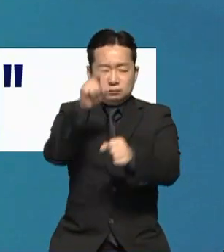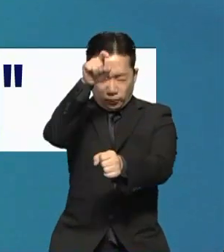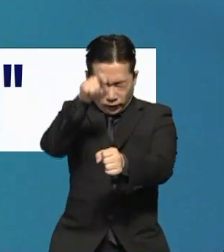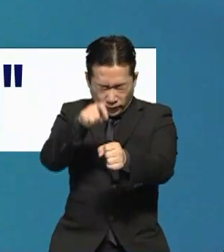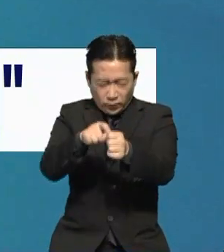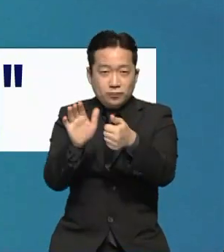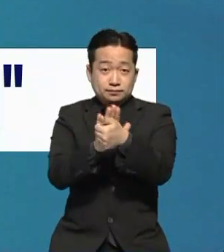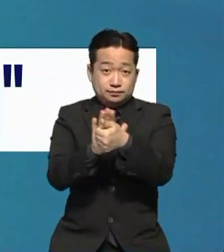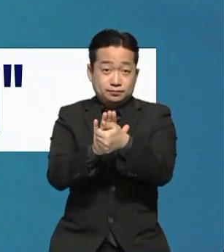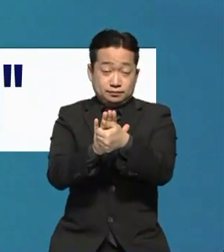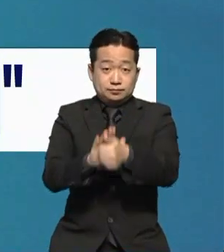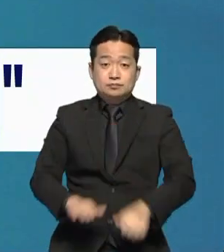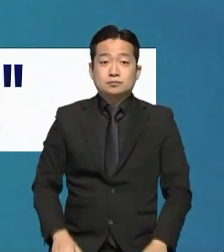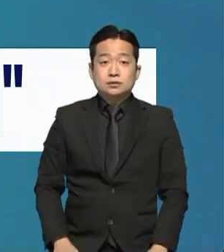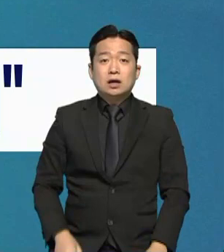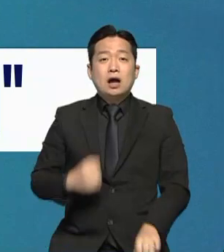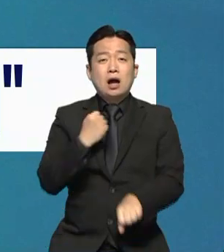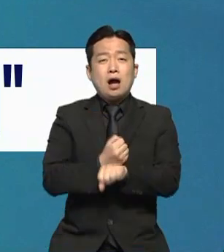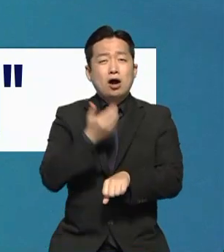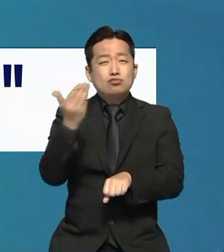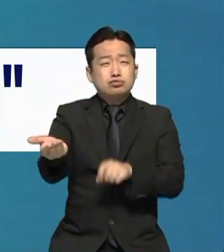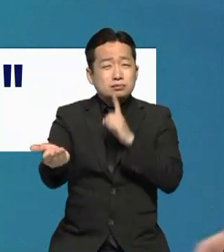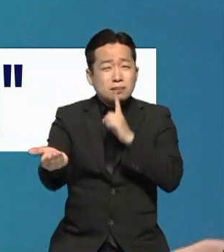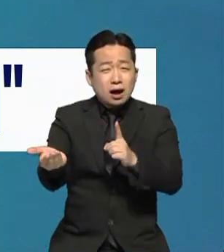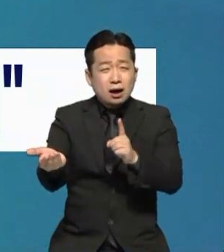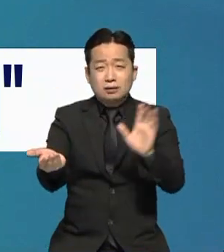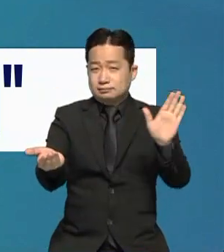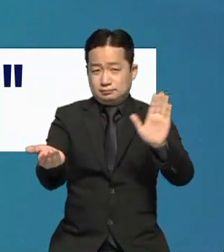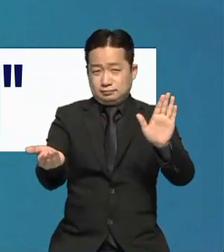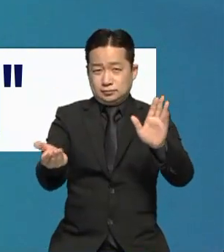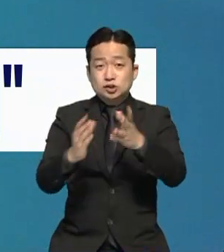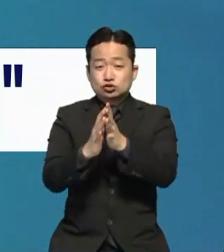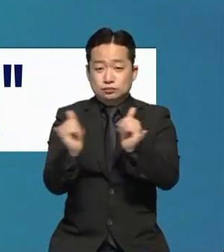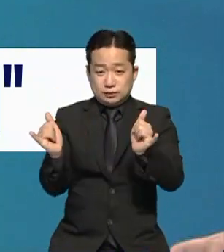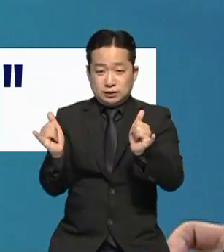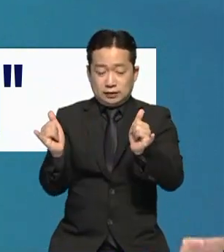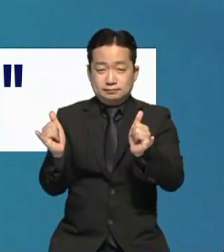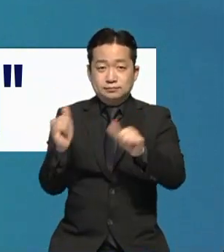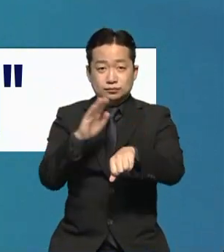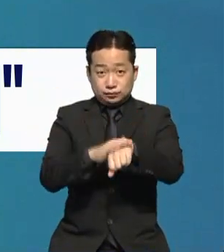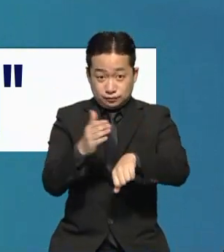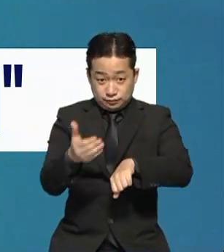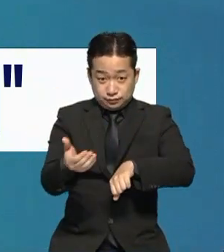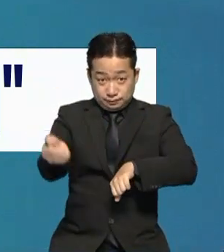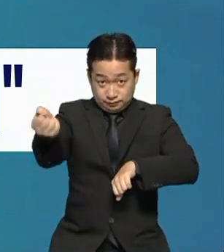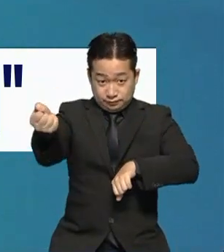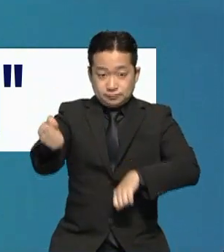그래서 뭘 해주겠다가 아니고 국민이 주체로서 나를 위해서 이재명이 존재한다,